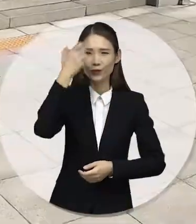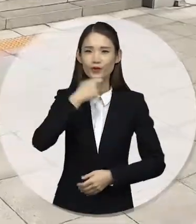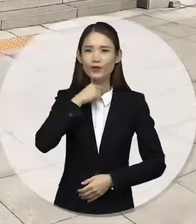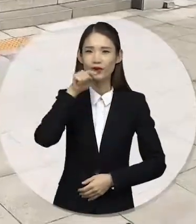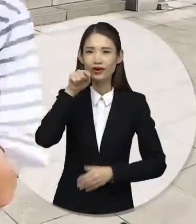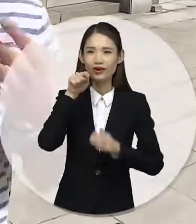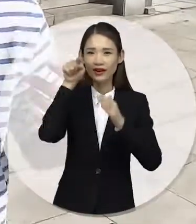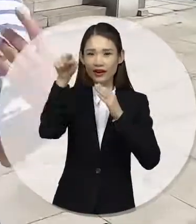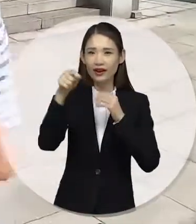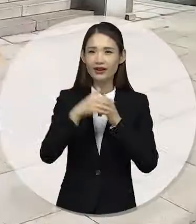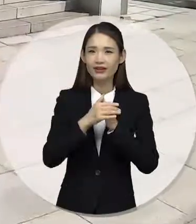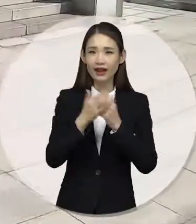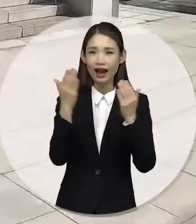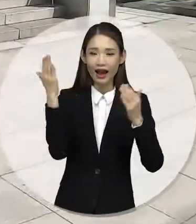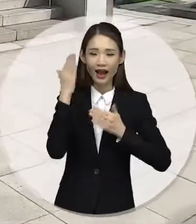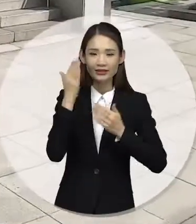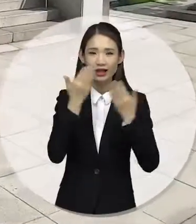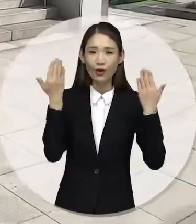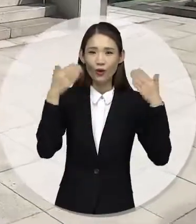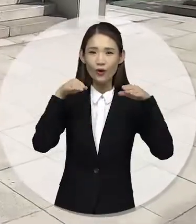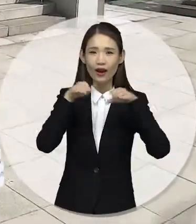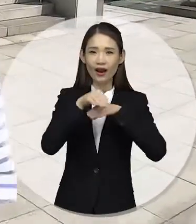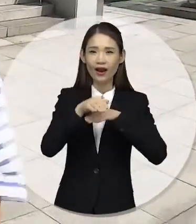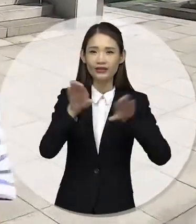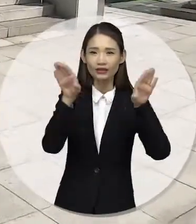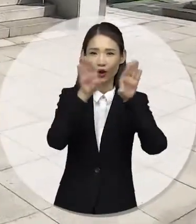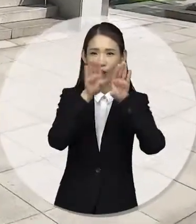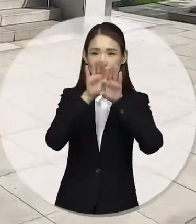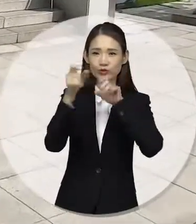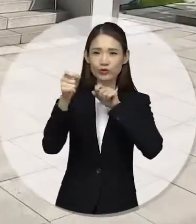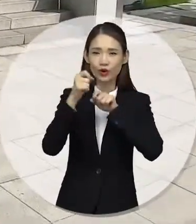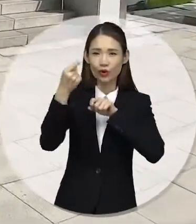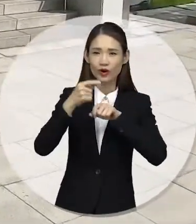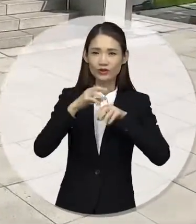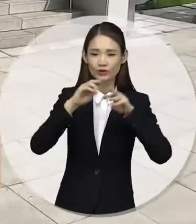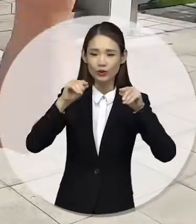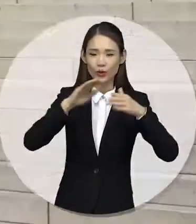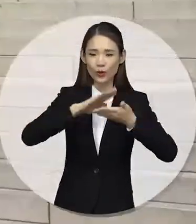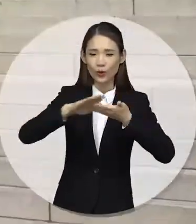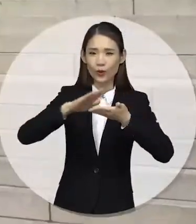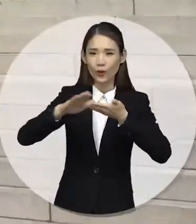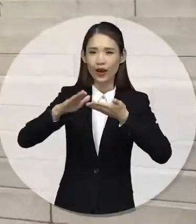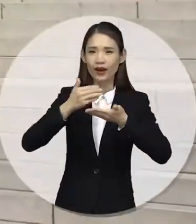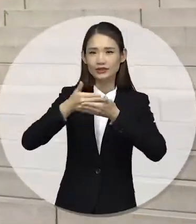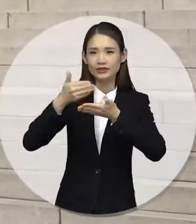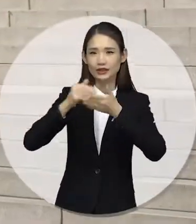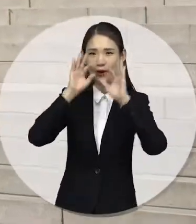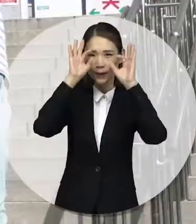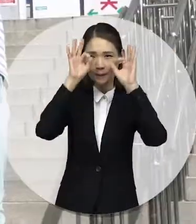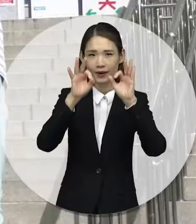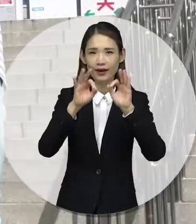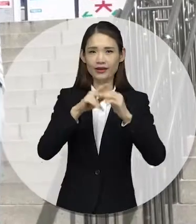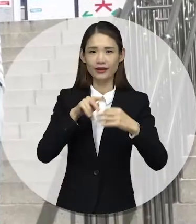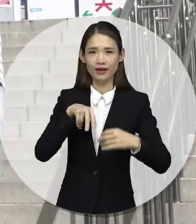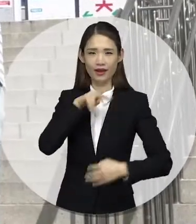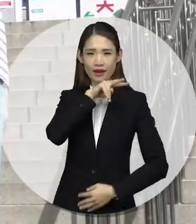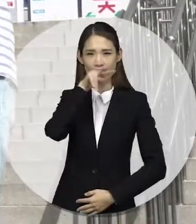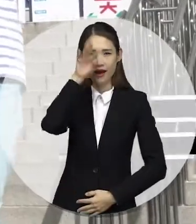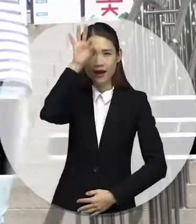김한솔 : 우리가 이제 학생회관 정문으로 나왔어. 그러면 아까 지도, 촉각 지도 본 상으로 아마 내 앞에, 나의 로망이 있을 거야.